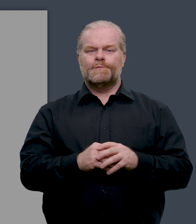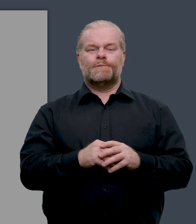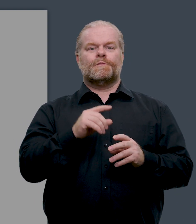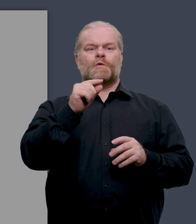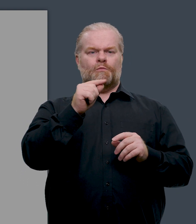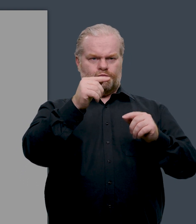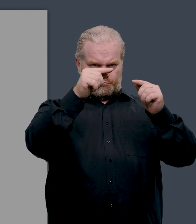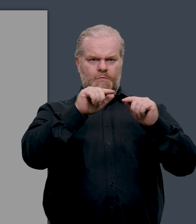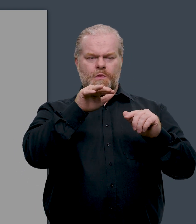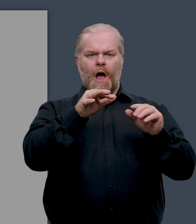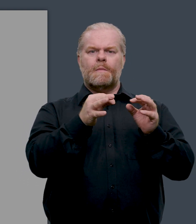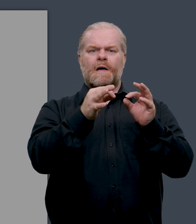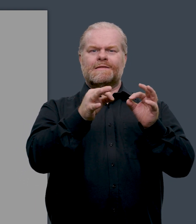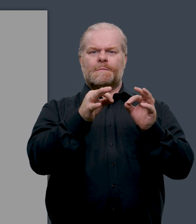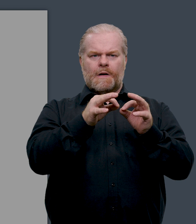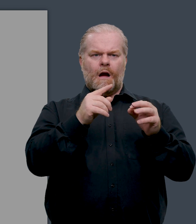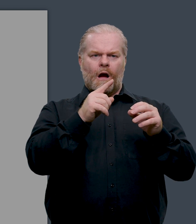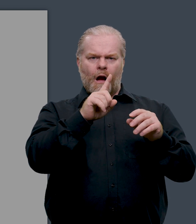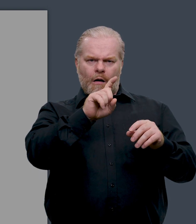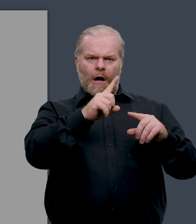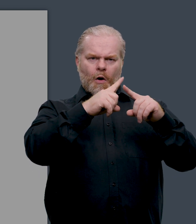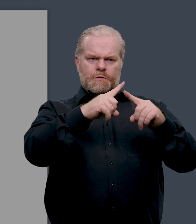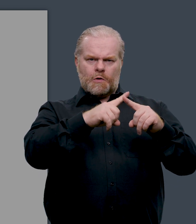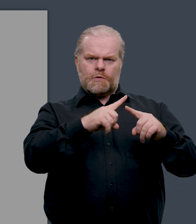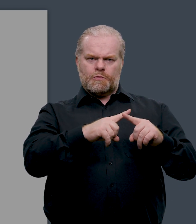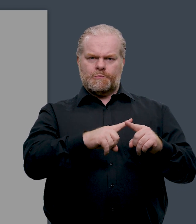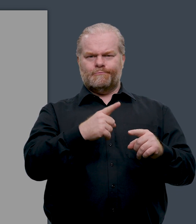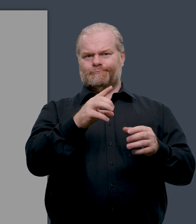Unten können Sie Maßnahmen ankreuzen,